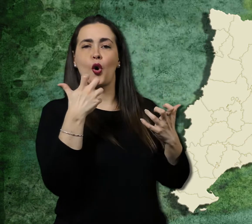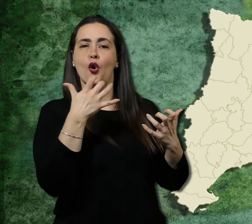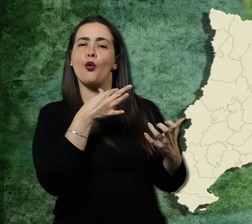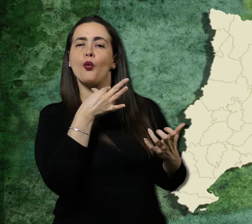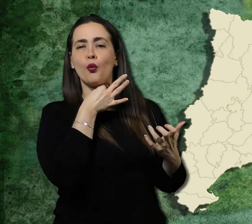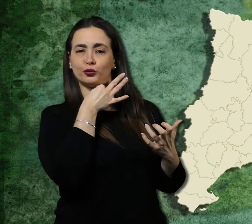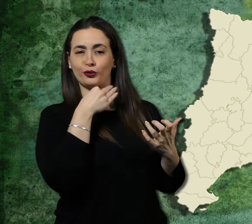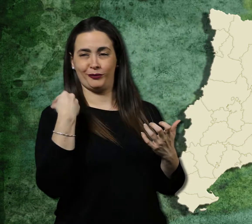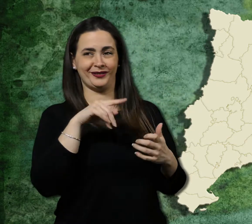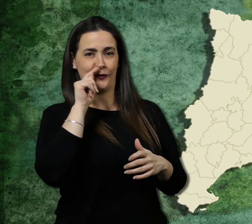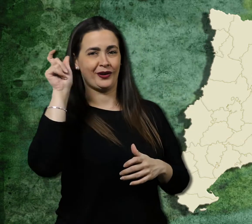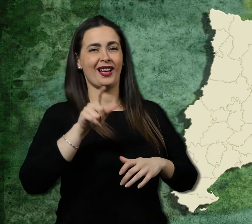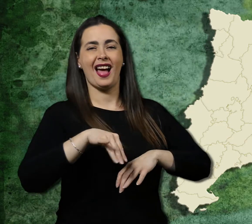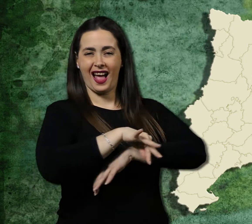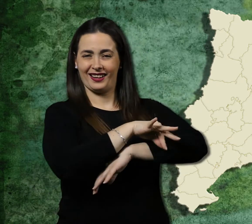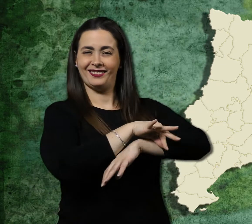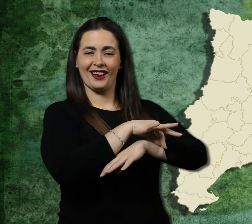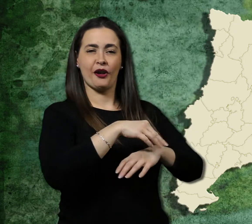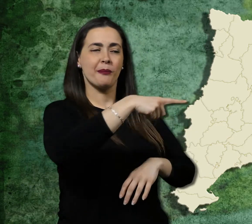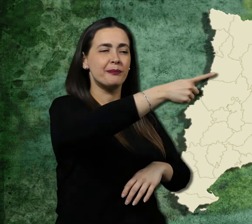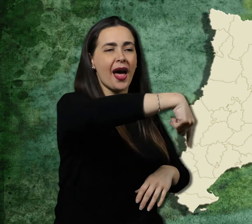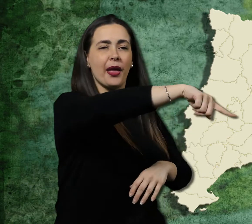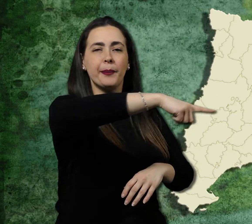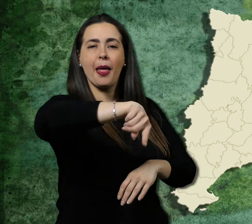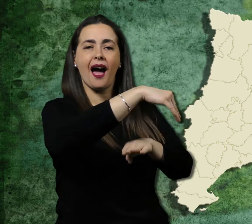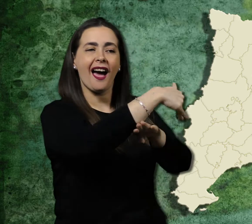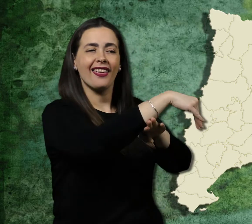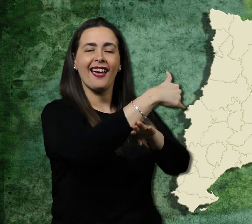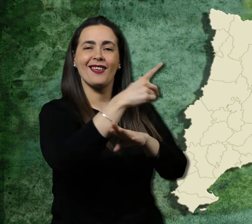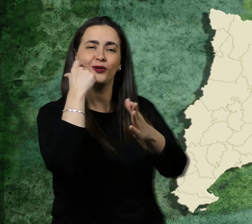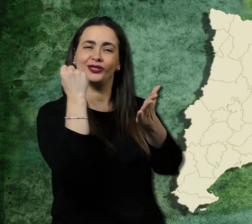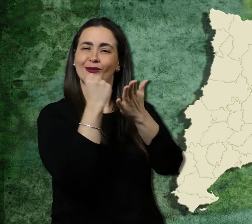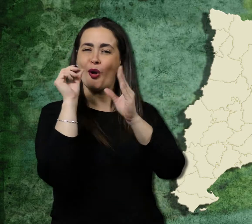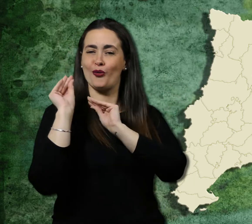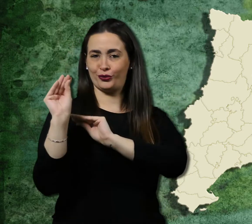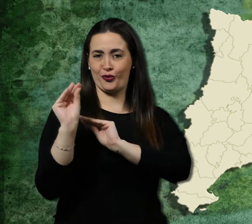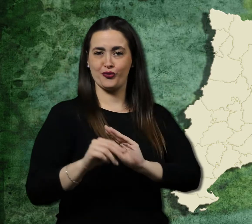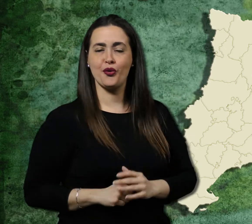i que exhibeix el seu gust i sensibilitat per l'art als carrers i places.